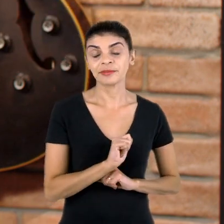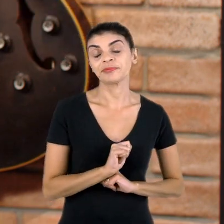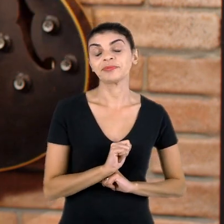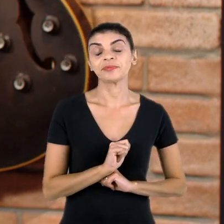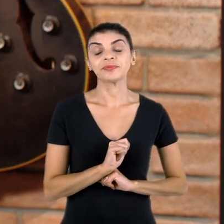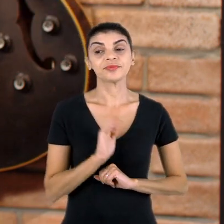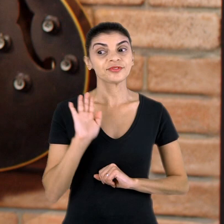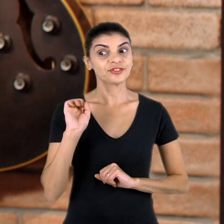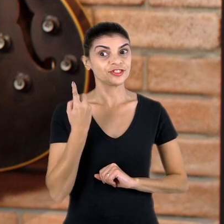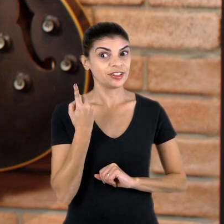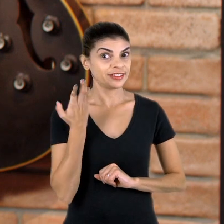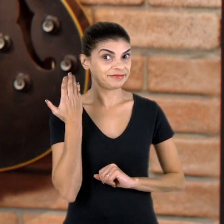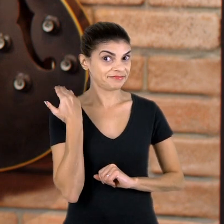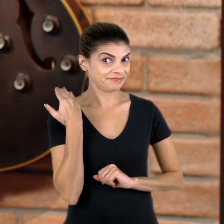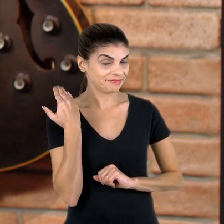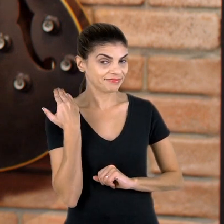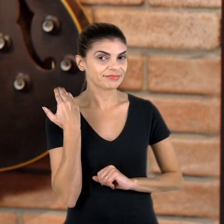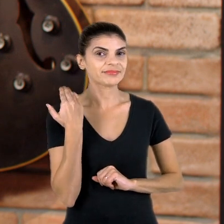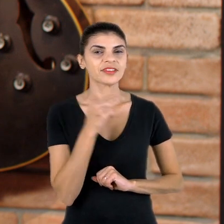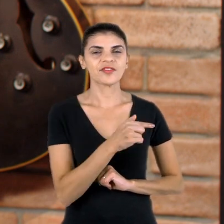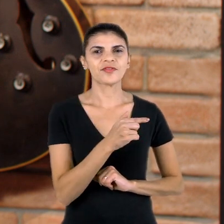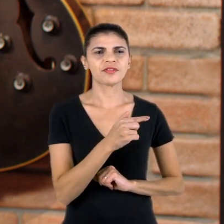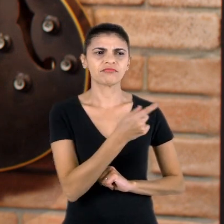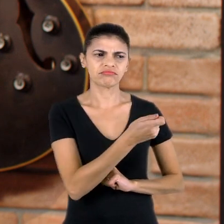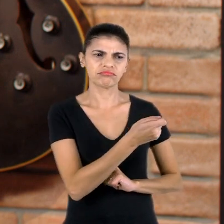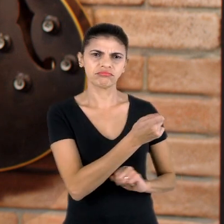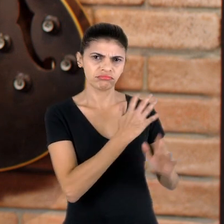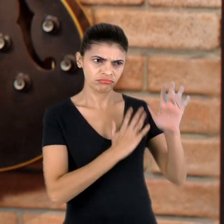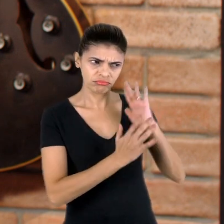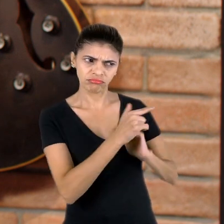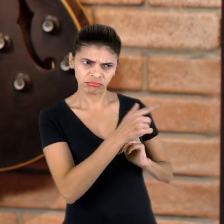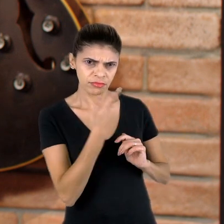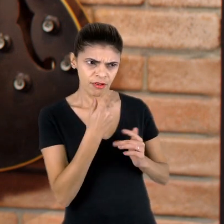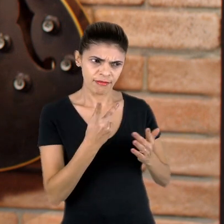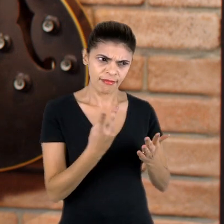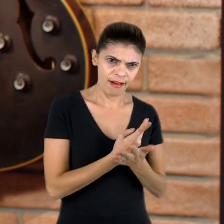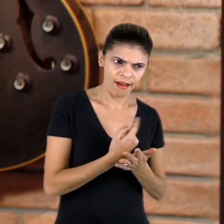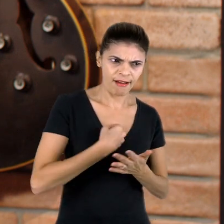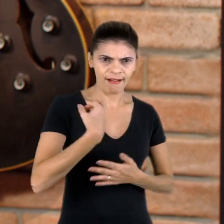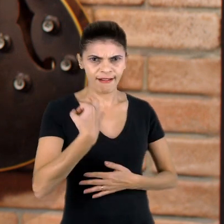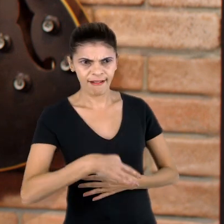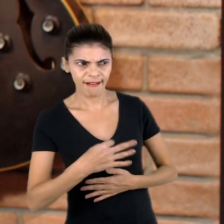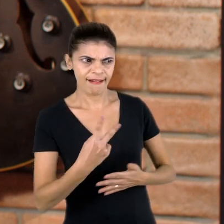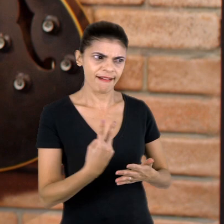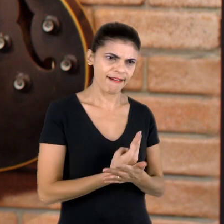Aí, você vai me dizendo se eu tô certo ou não. Mas... é...